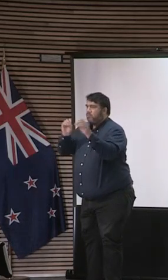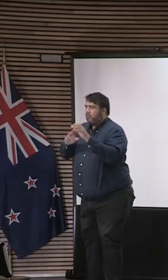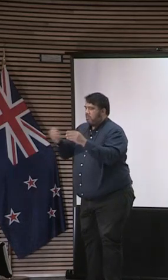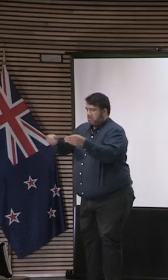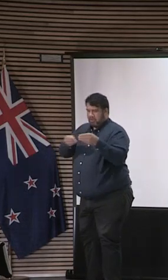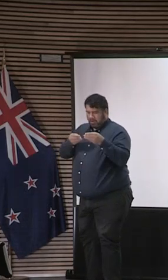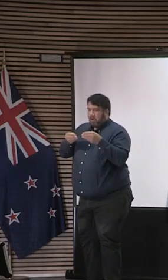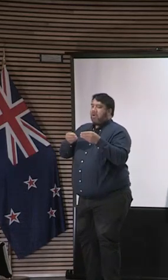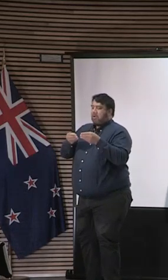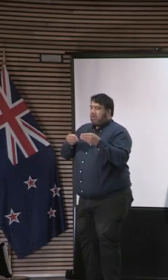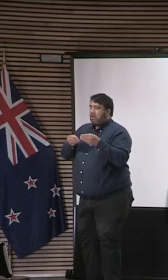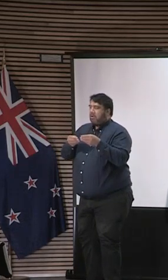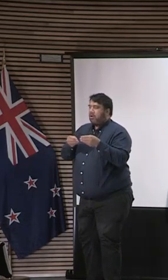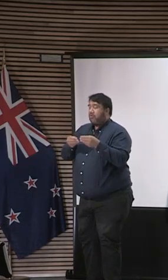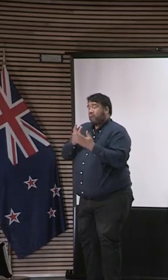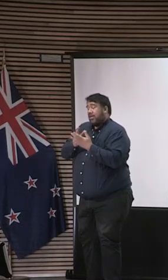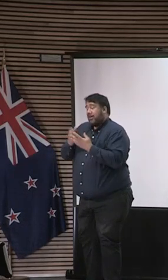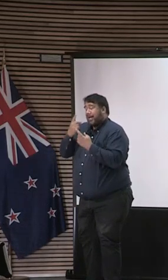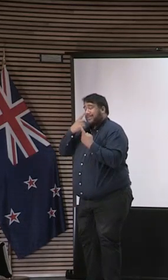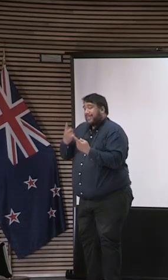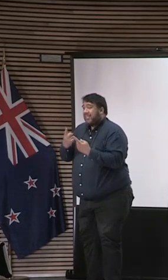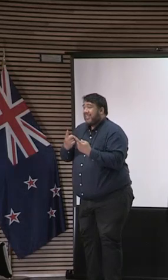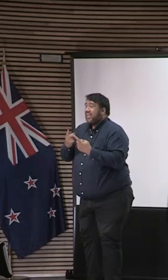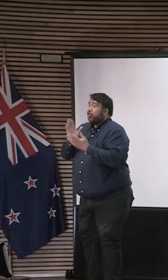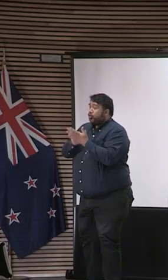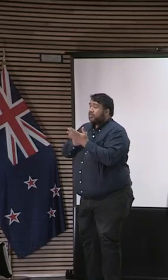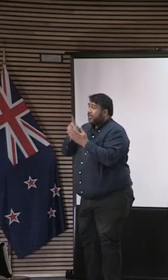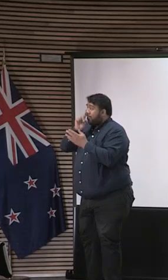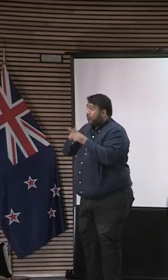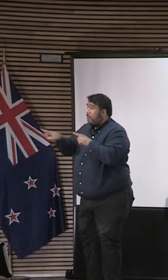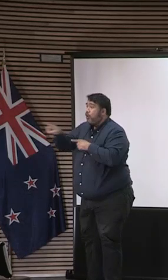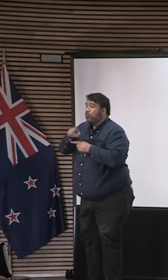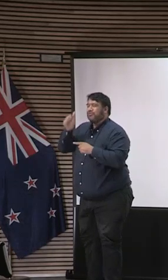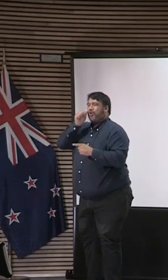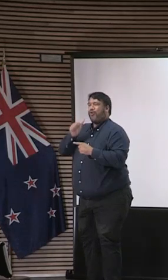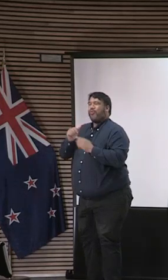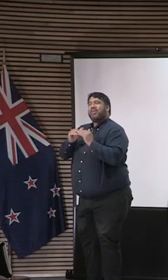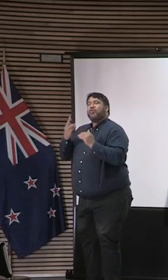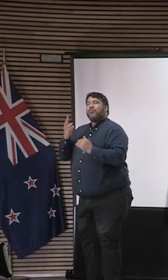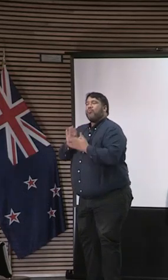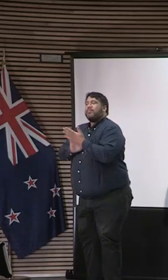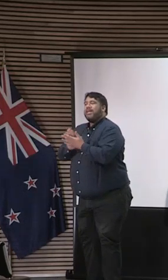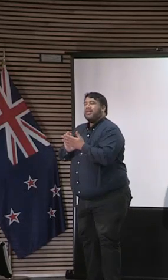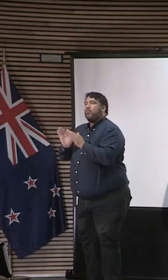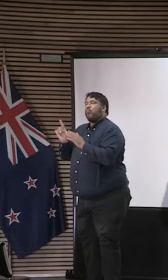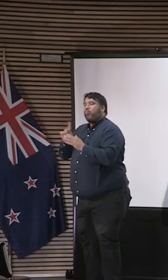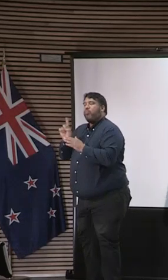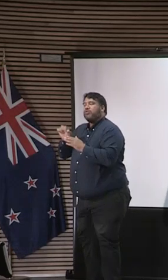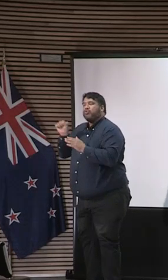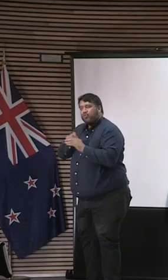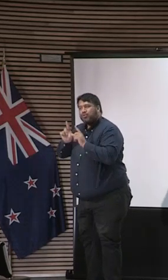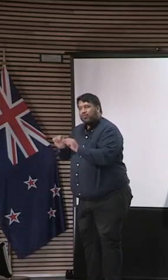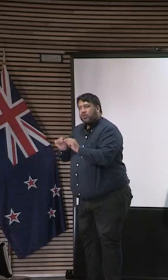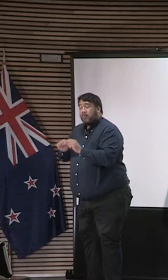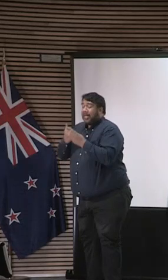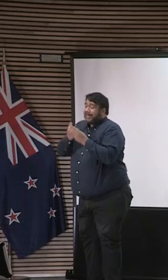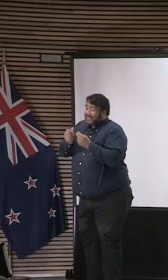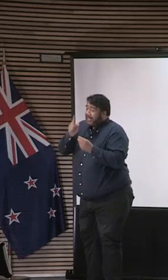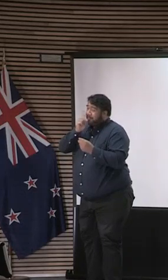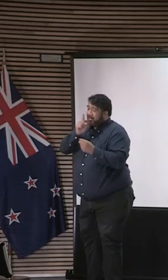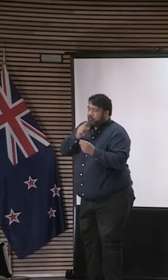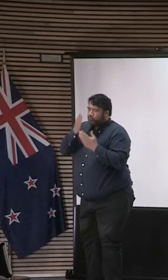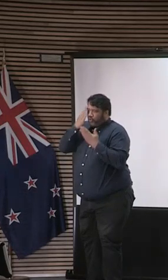whakaahua kaore i te ataata. Na